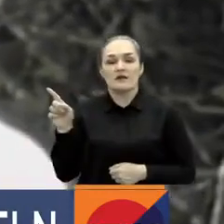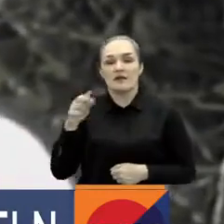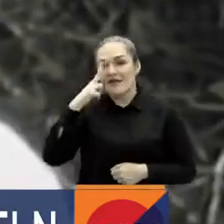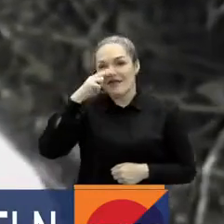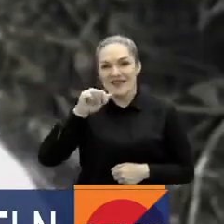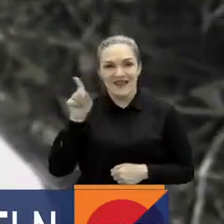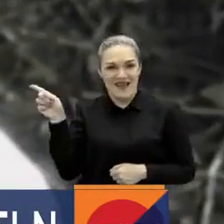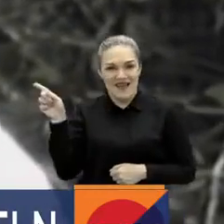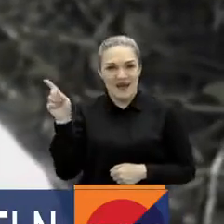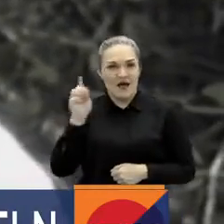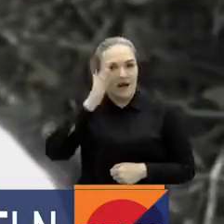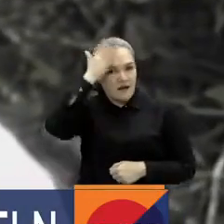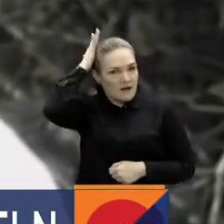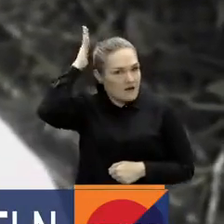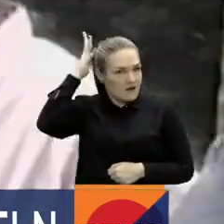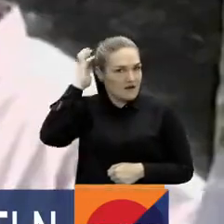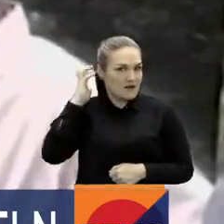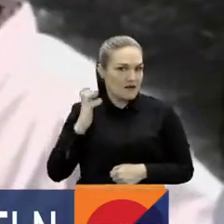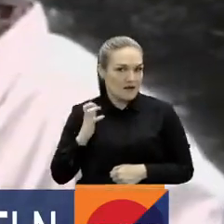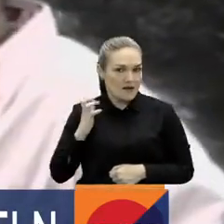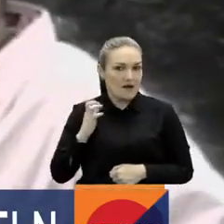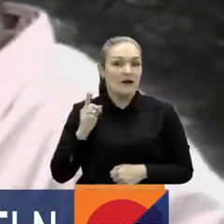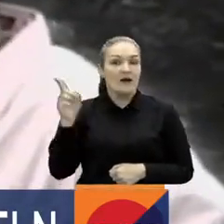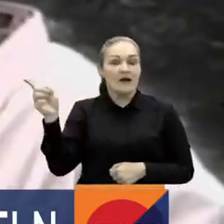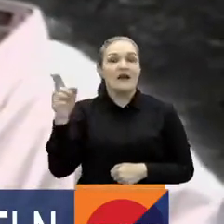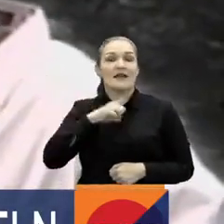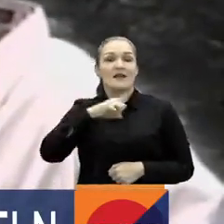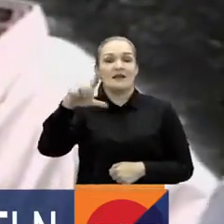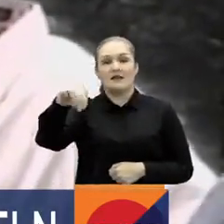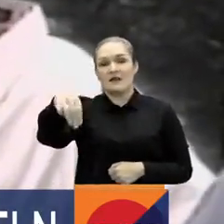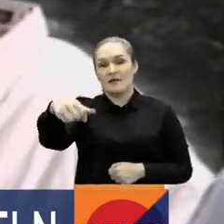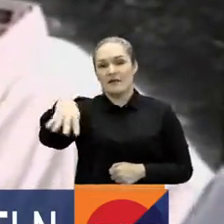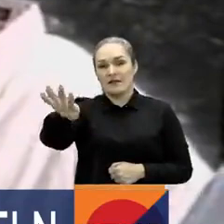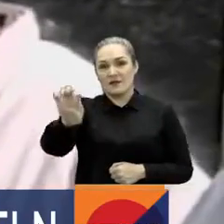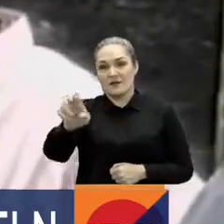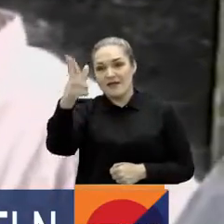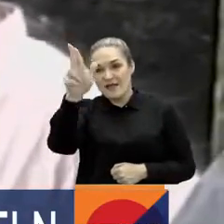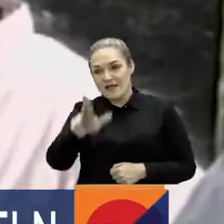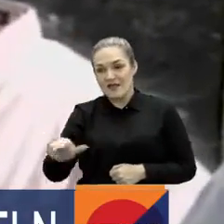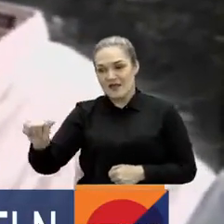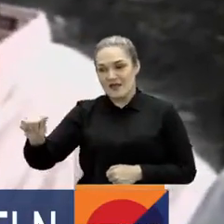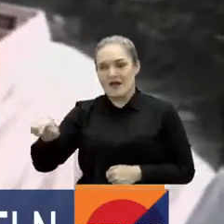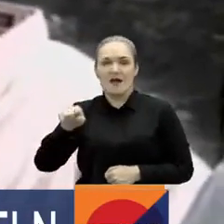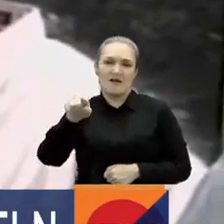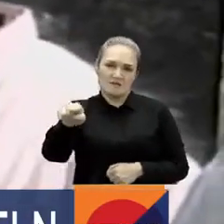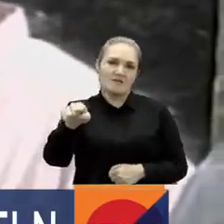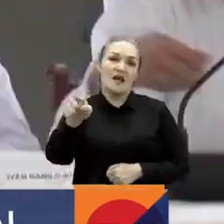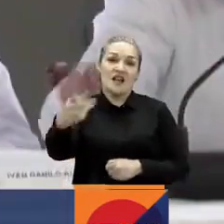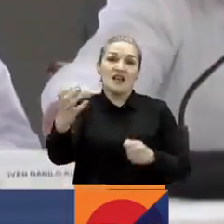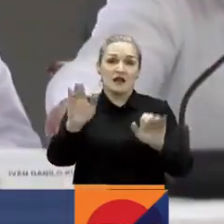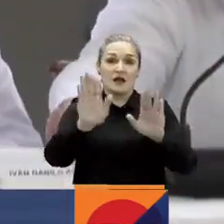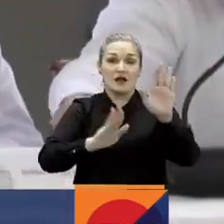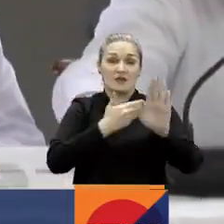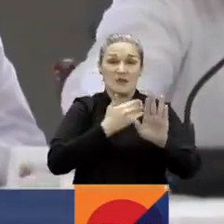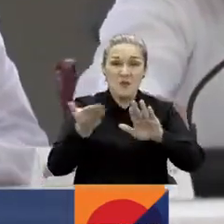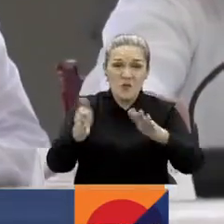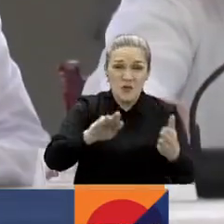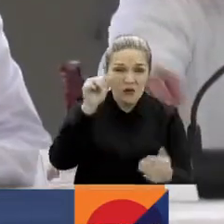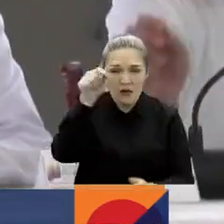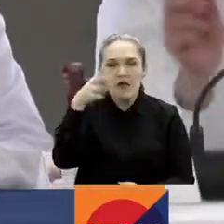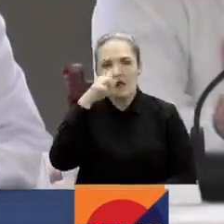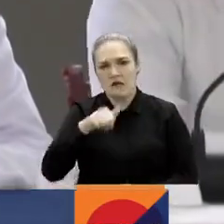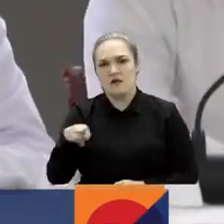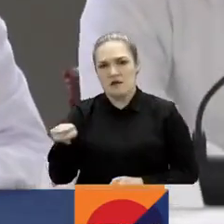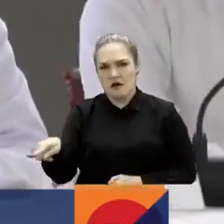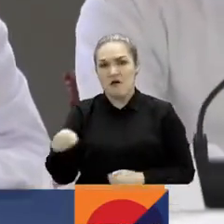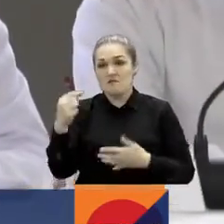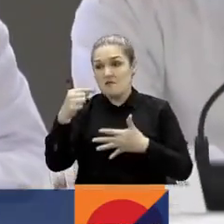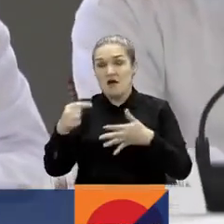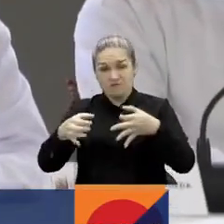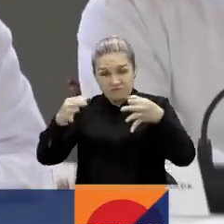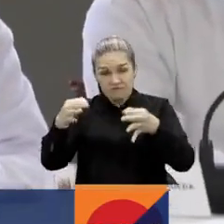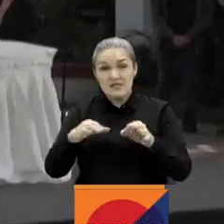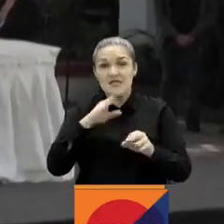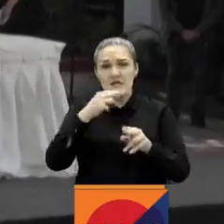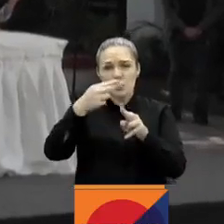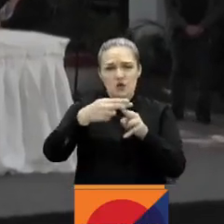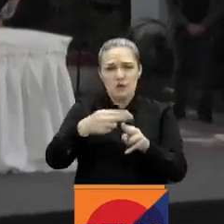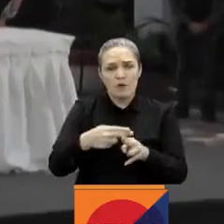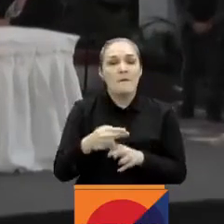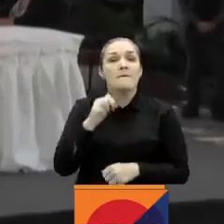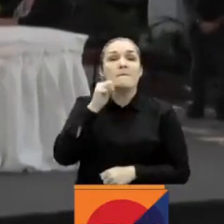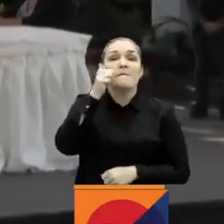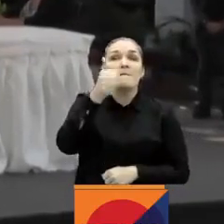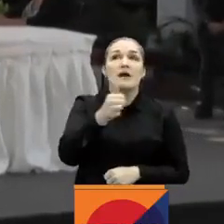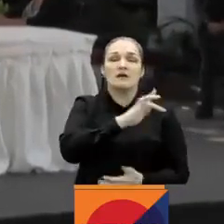LA GUERRILLA DE LAS PIZARRO QUó